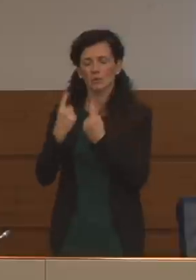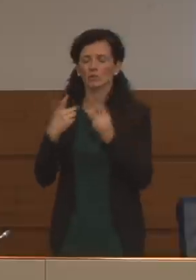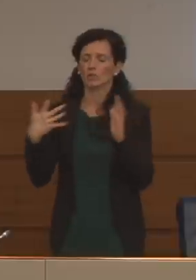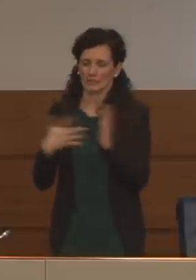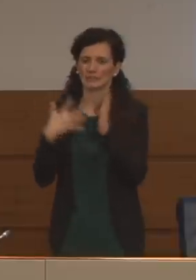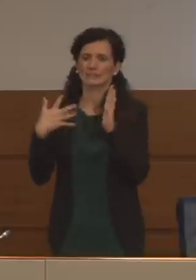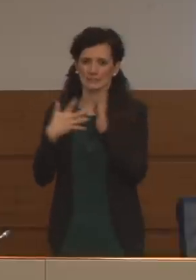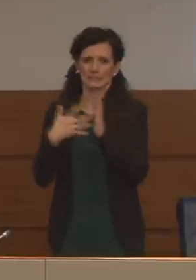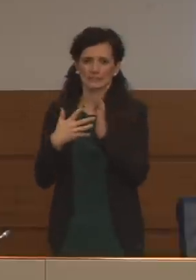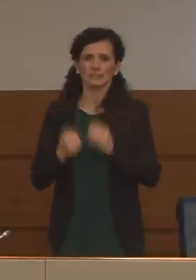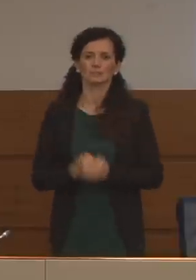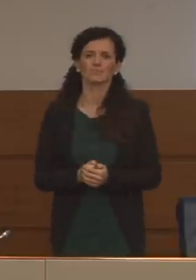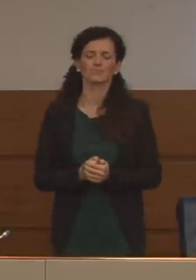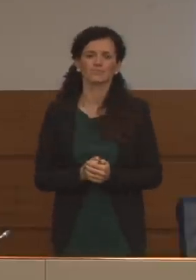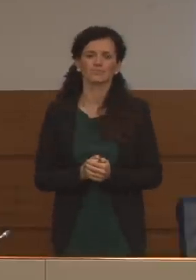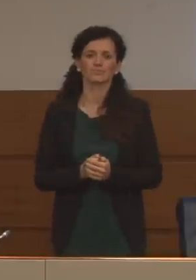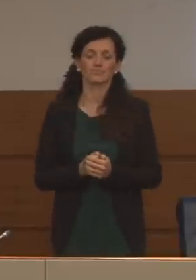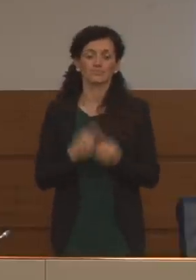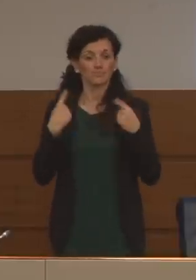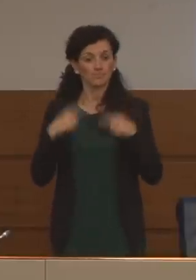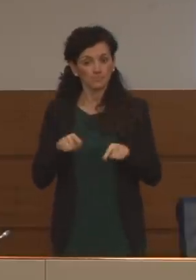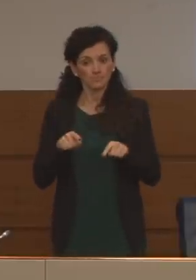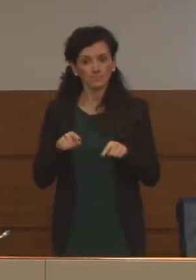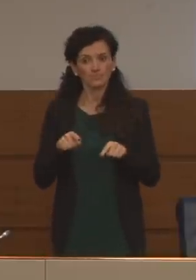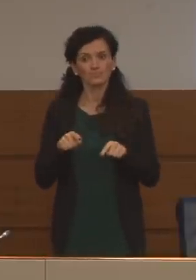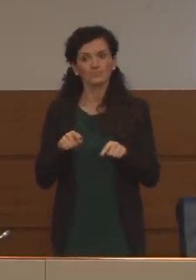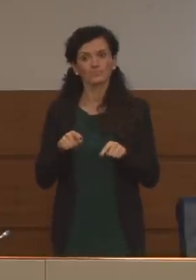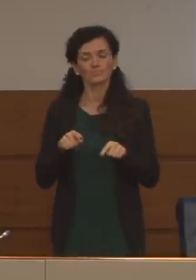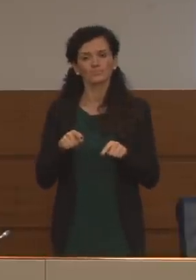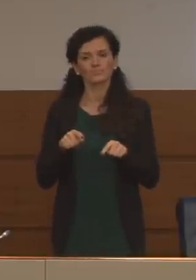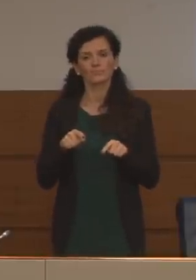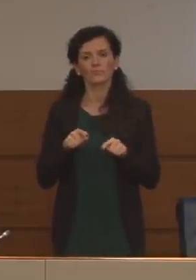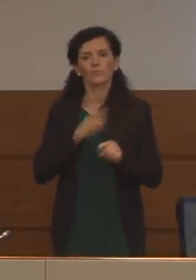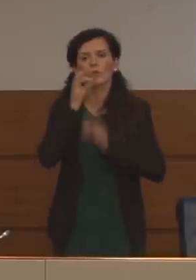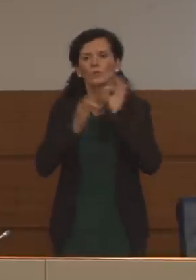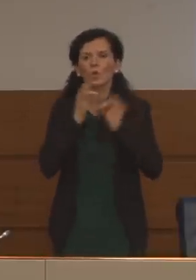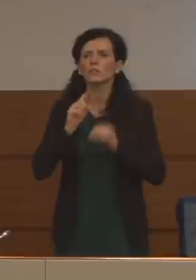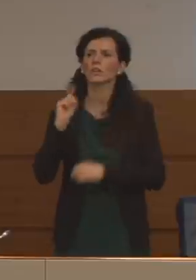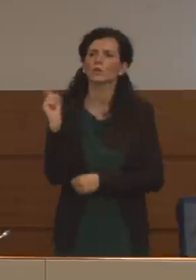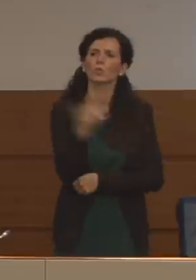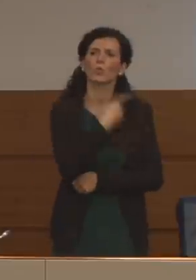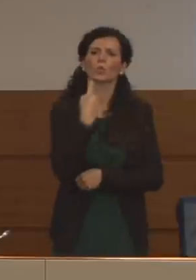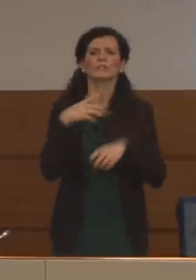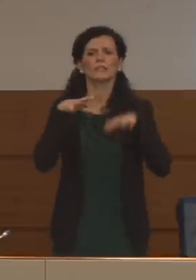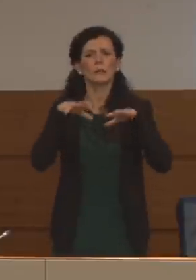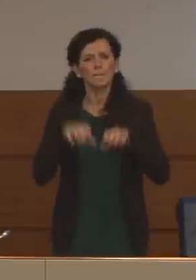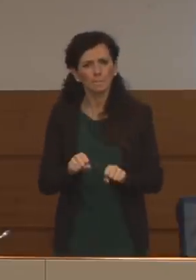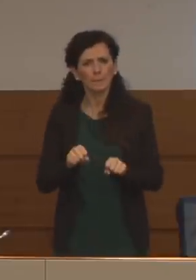Questo ribadisco deve però porre a tutti noi l'impegno in ogni area del Paese di